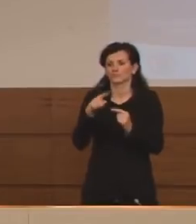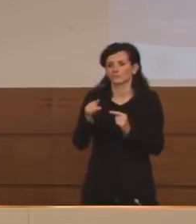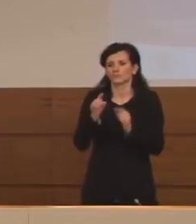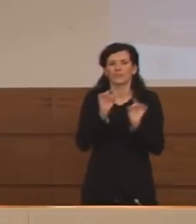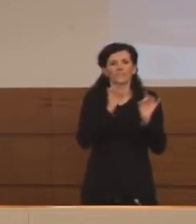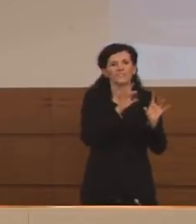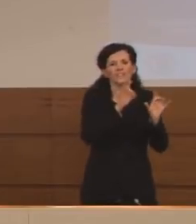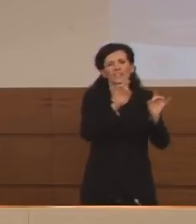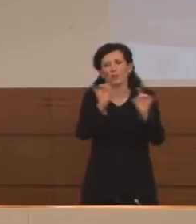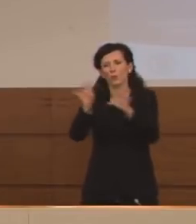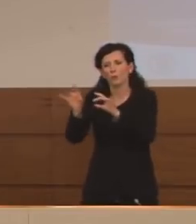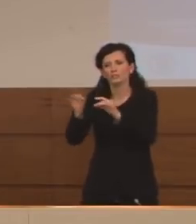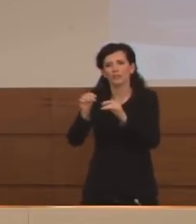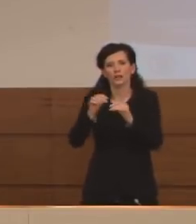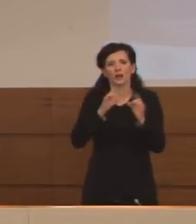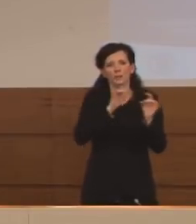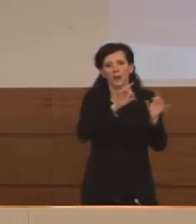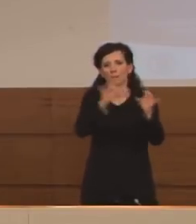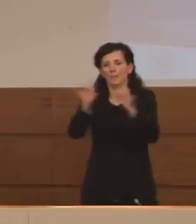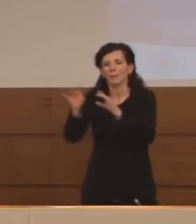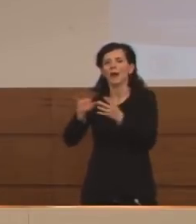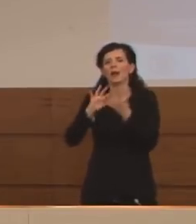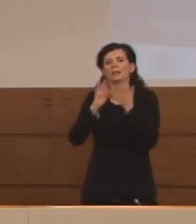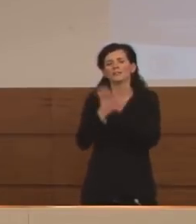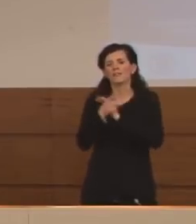E quindi questo tenderebbe ad abbassare il tasso di letalià.